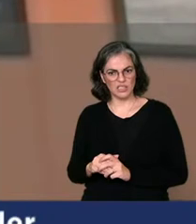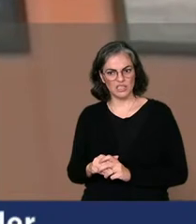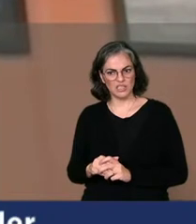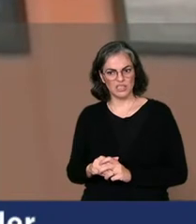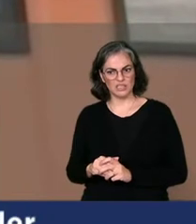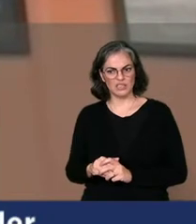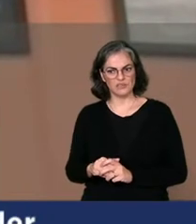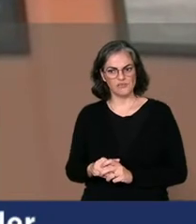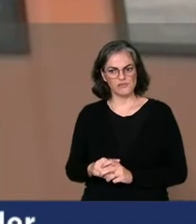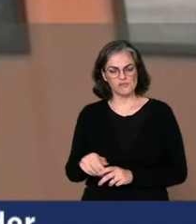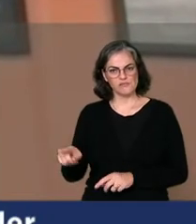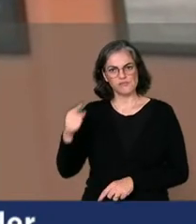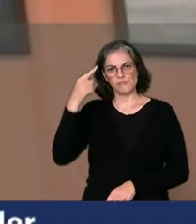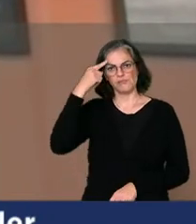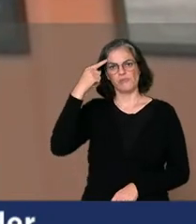GENTE QUE QUEREMOS COLOCAR UM CHEQUE DESSA MAGNITUDE, PARA